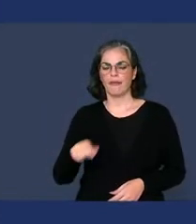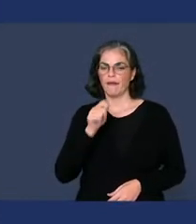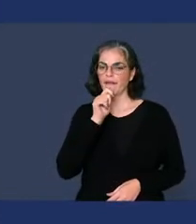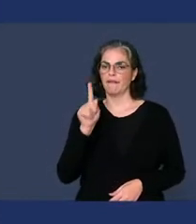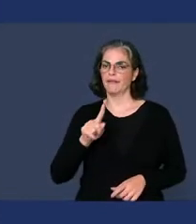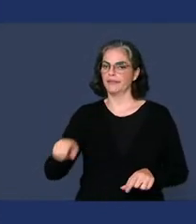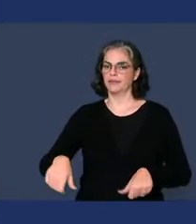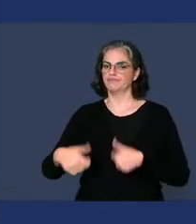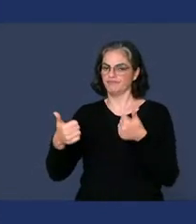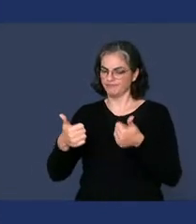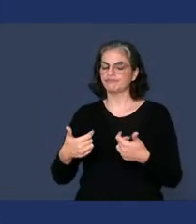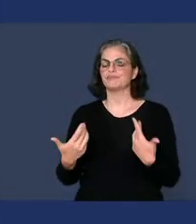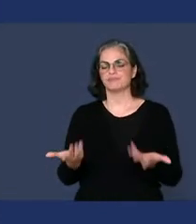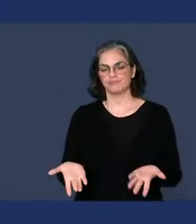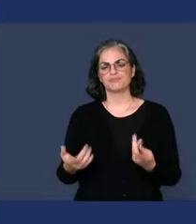DE COVID-19, O SETOR MAIS PREJUDICADO DA ECONOMIA, AINDA